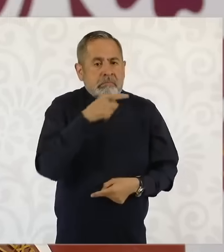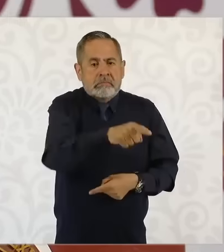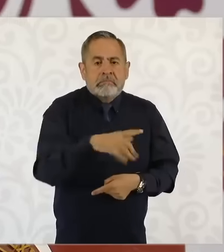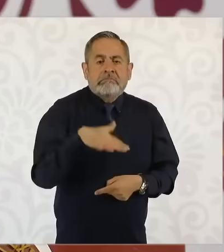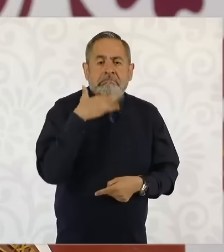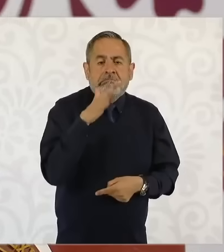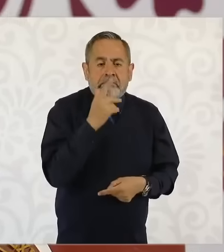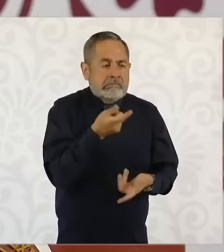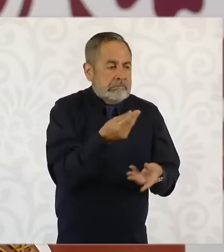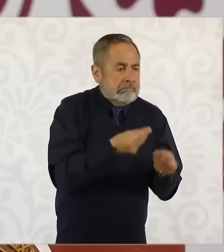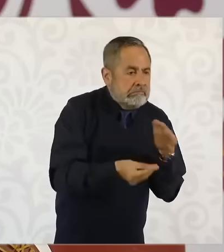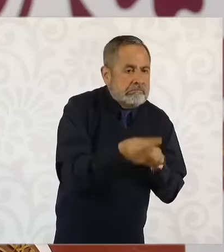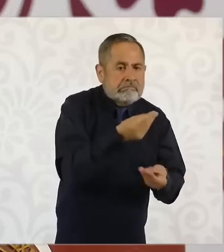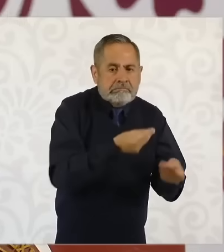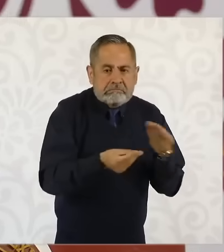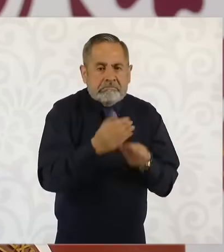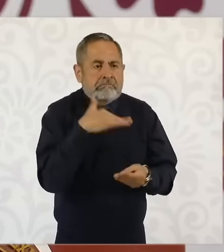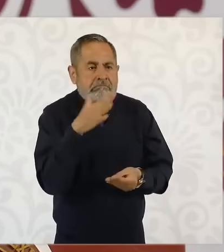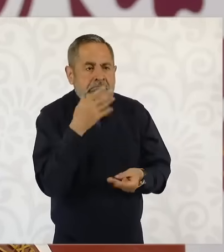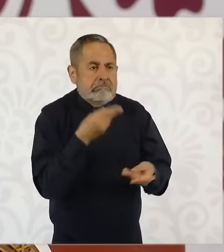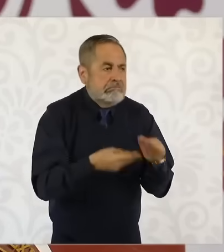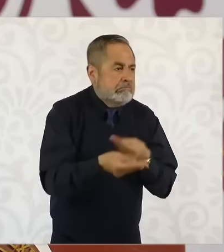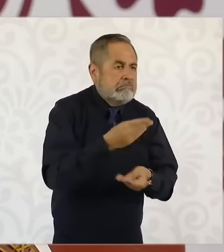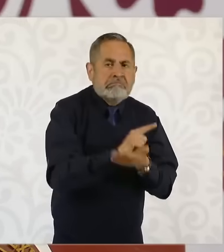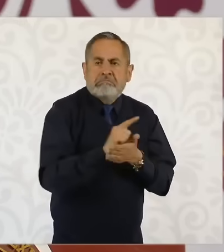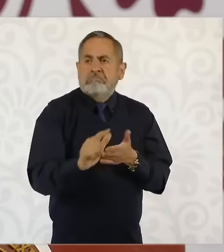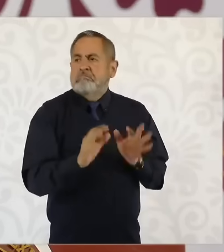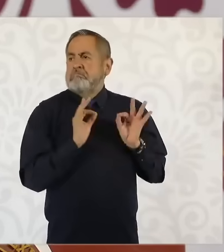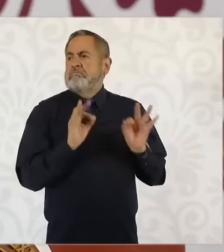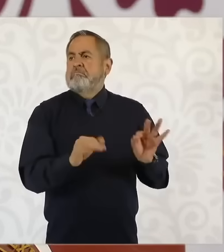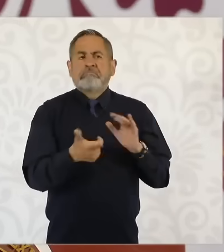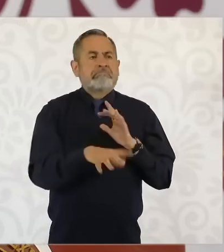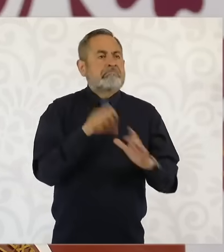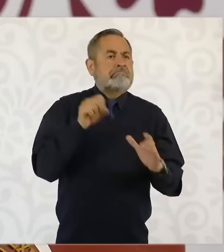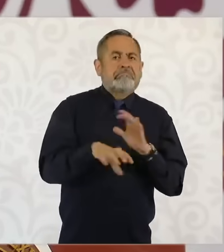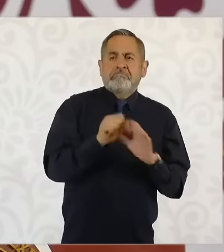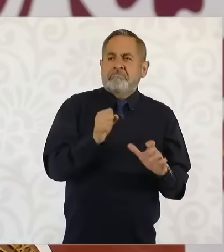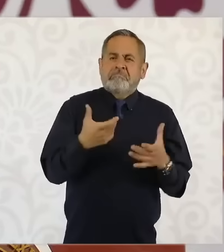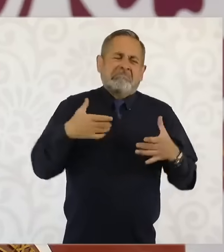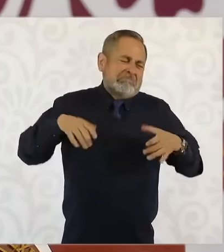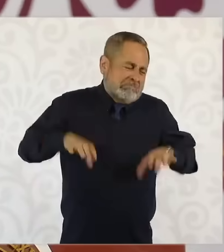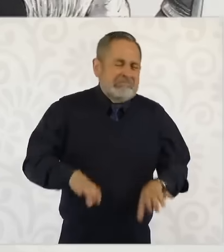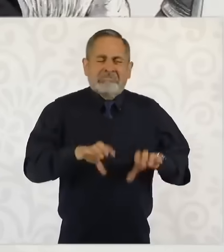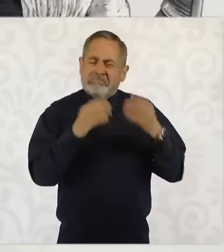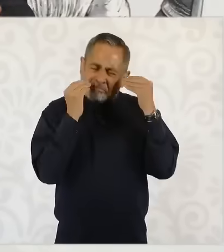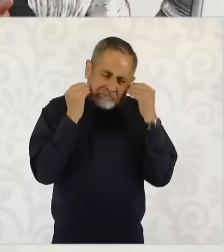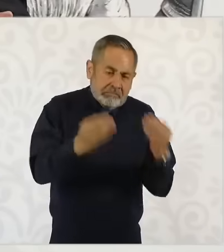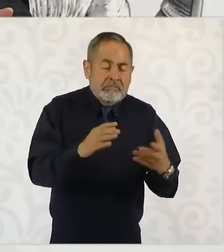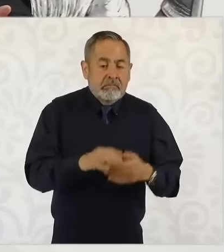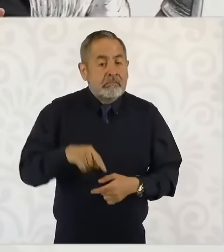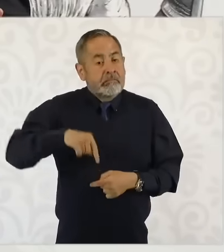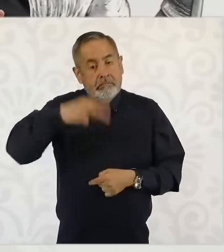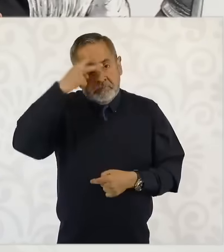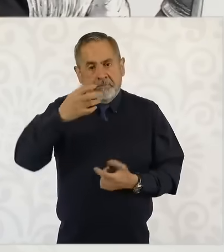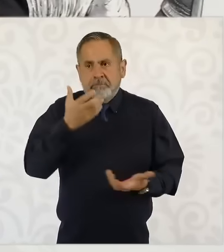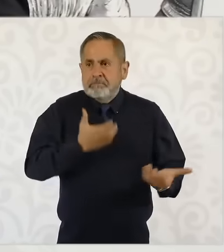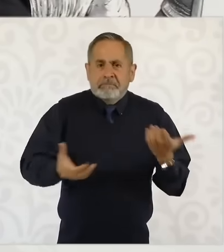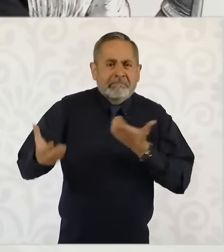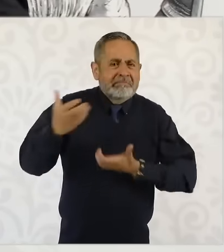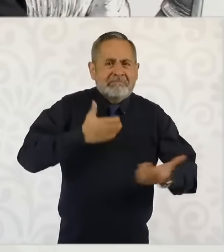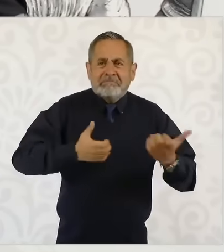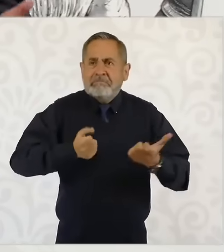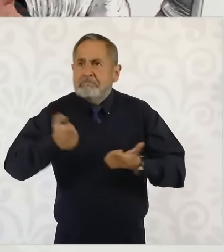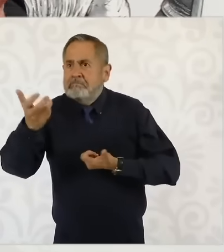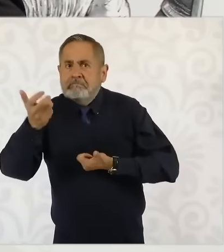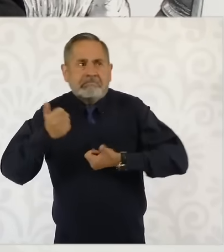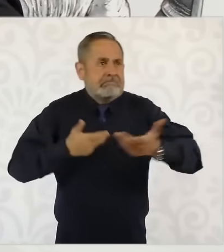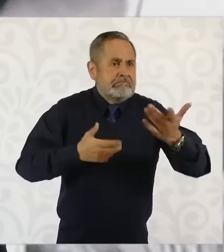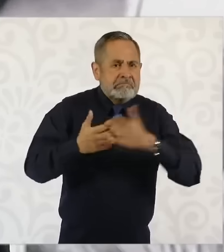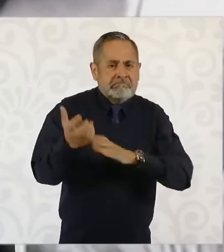de dinero puede haber somos un país que tiene un inmenso comercio con es con con Estados Unidos